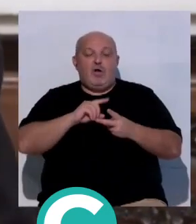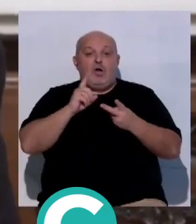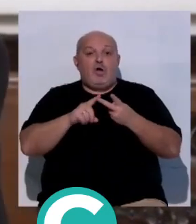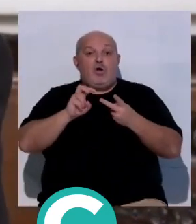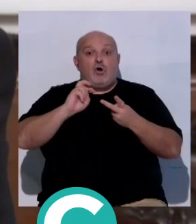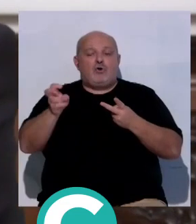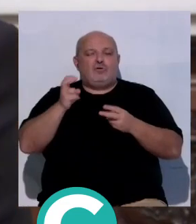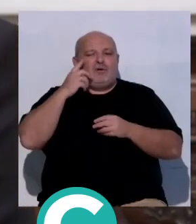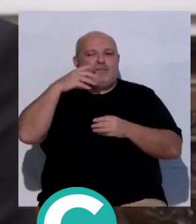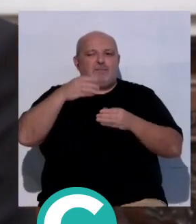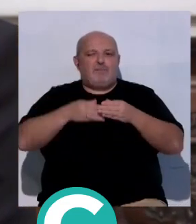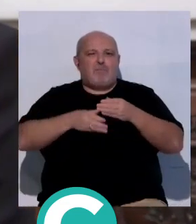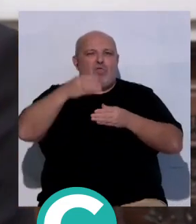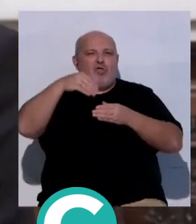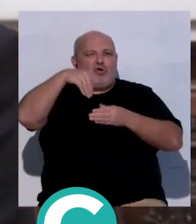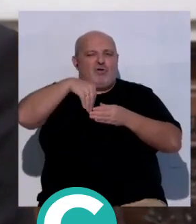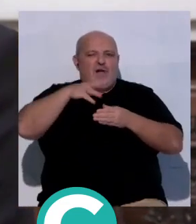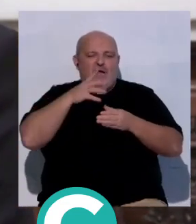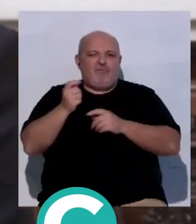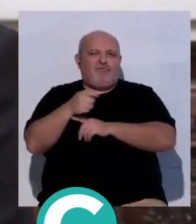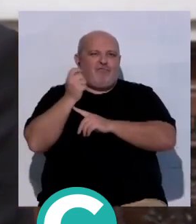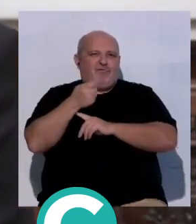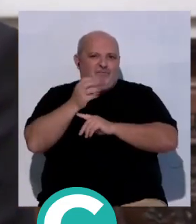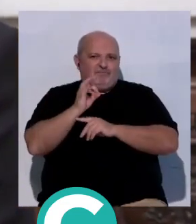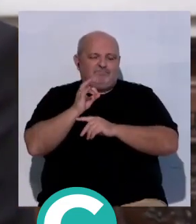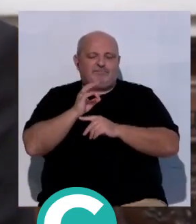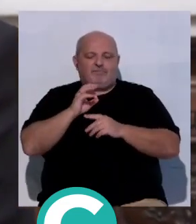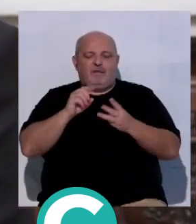los pozos de Varela y de Santa Rosalía para el baldeo también se pondrá en marcha un plan de